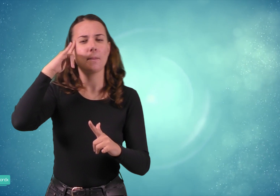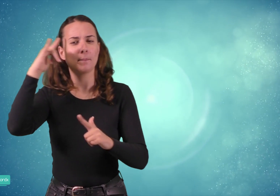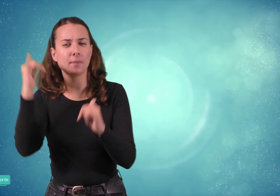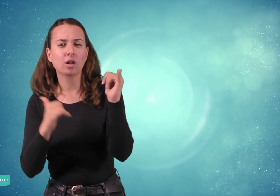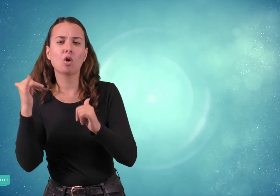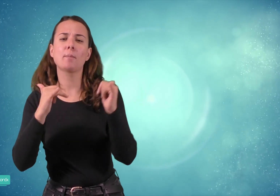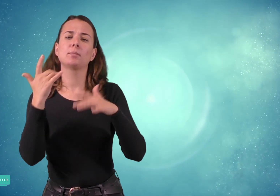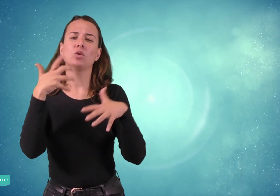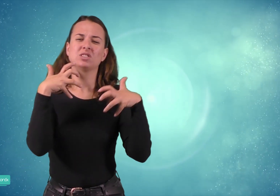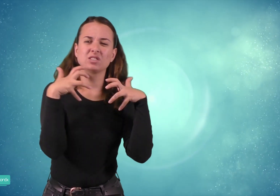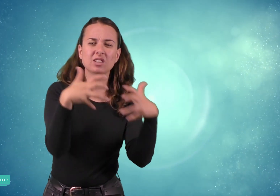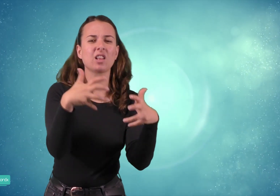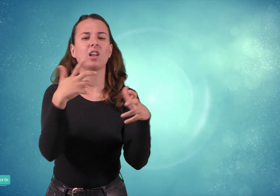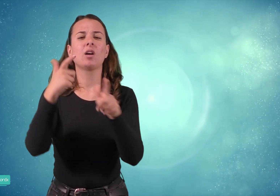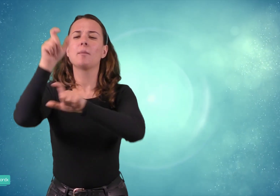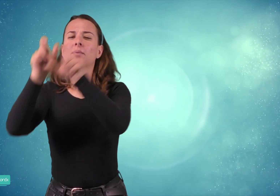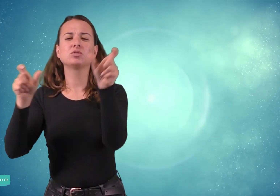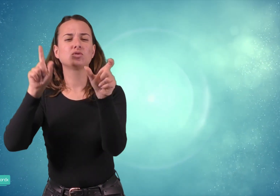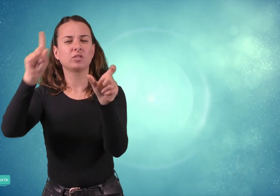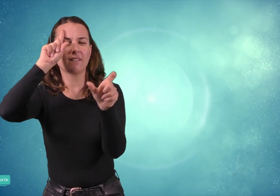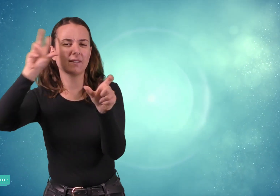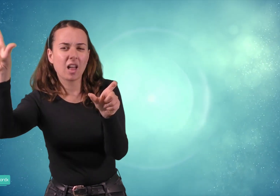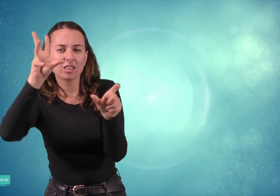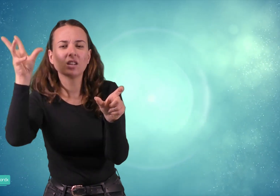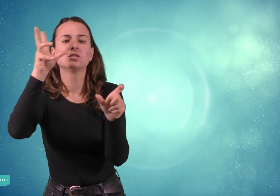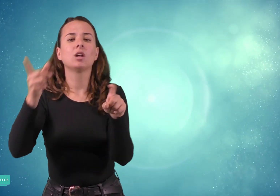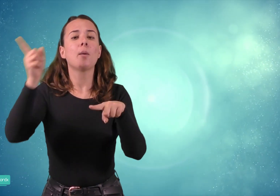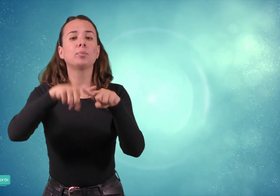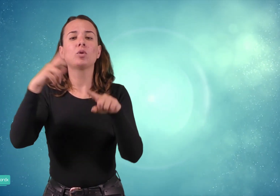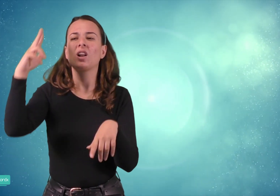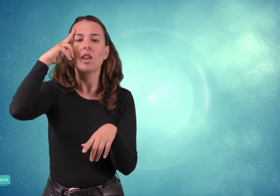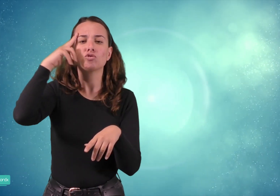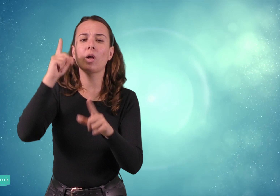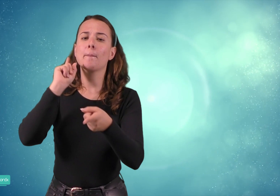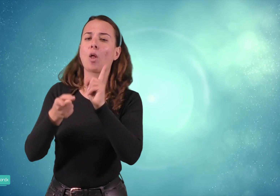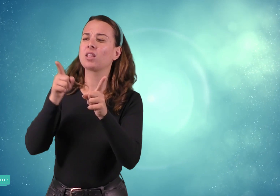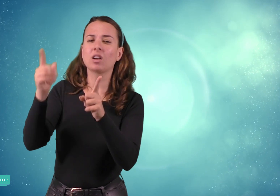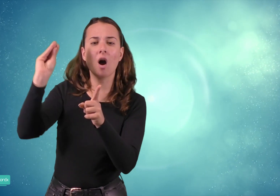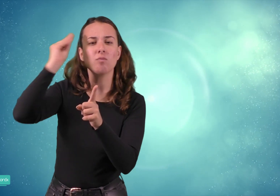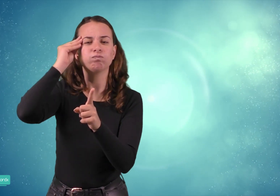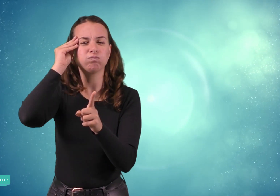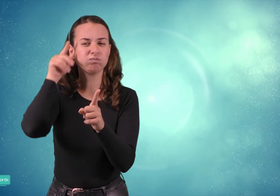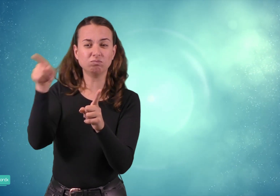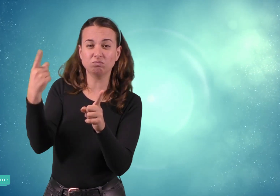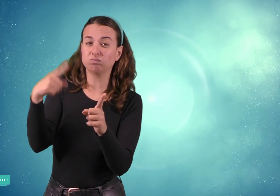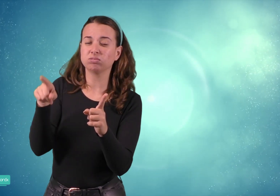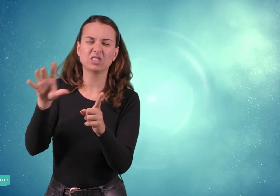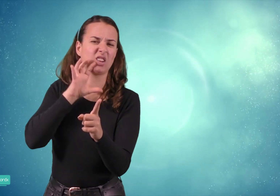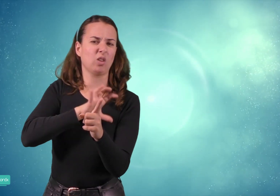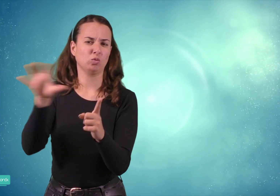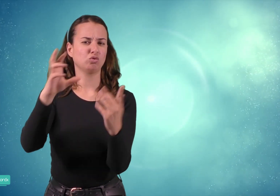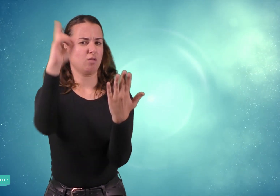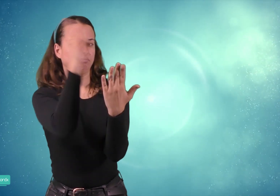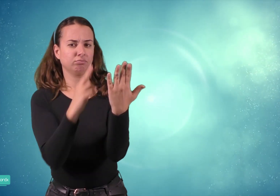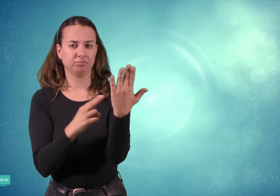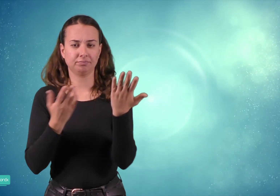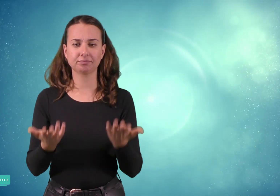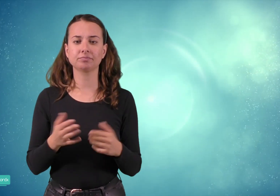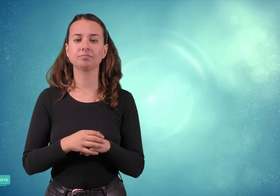manicomi, streghe, creature fantastiche e la corruzione religiosa e politica.